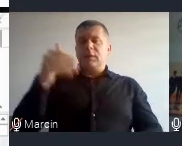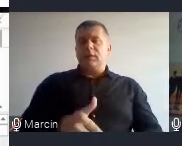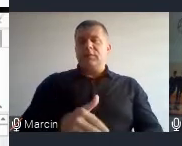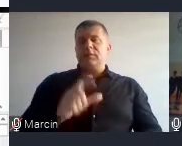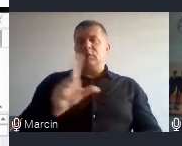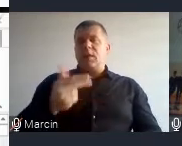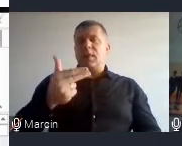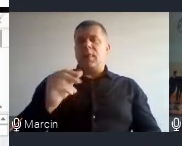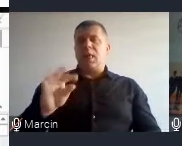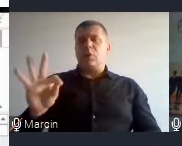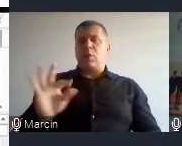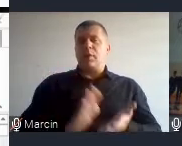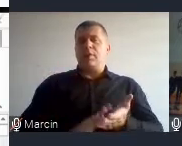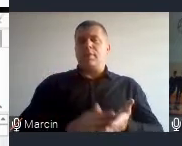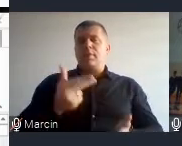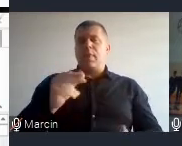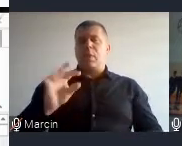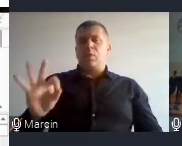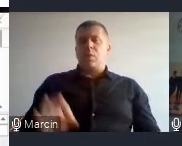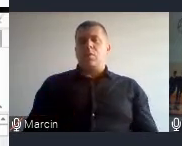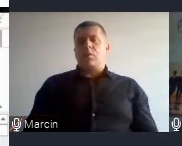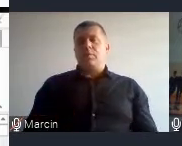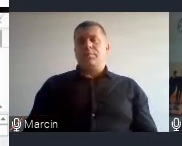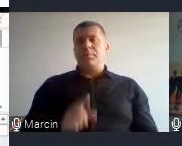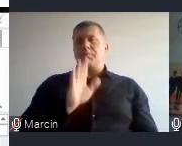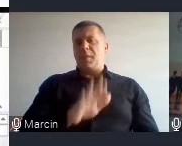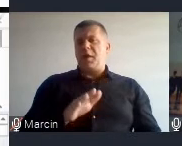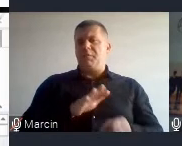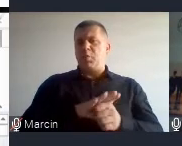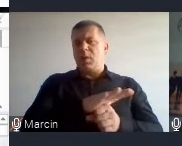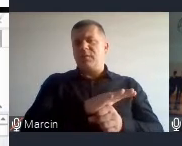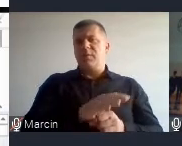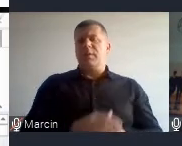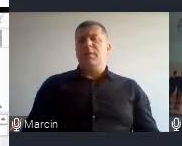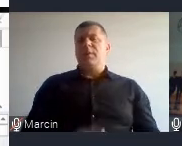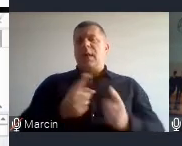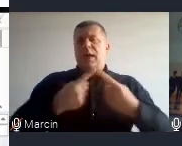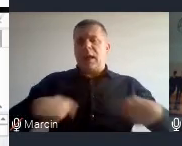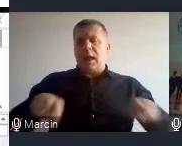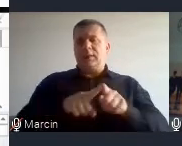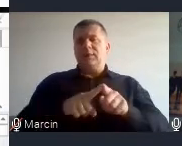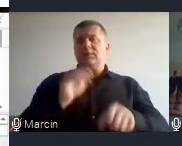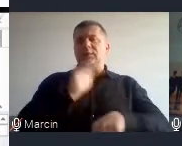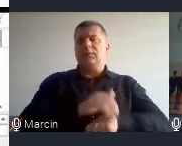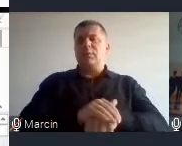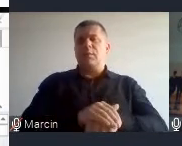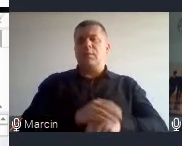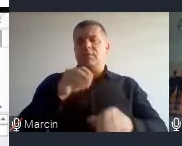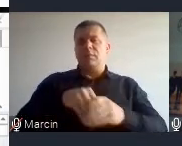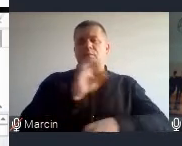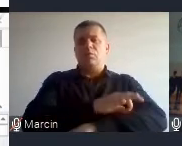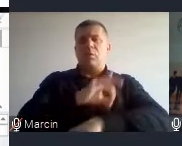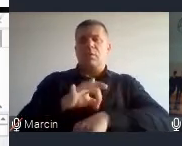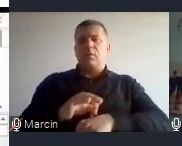Ten próg wartościowy zamówień będzie nam wpływał na realizację zamówień w ramach projektu.